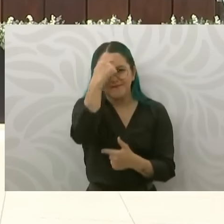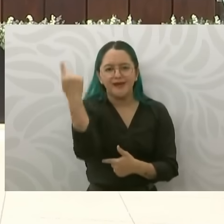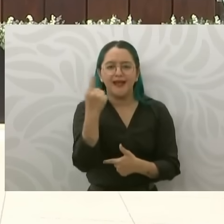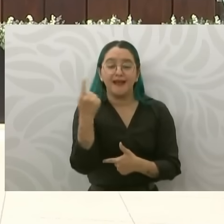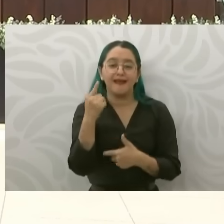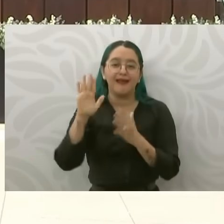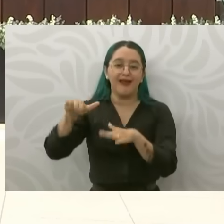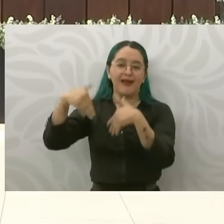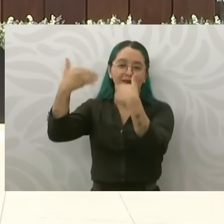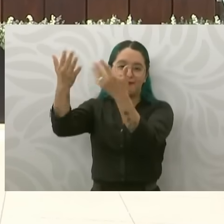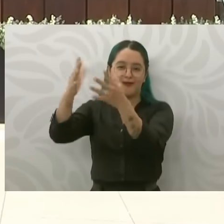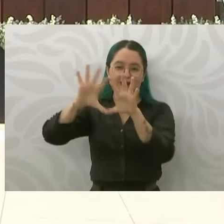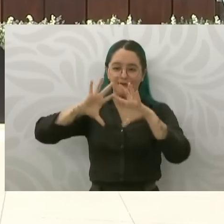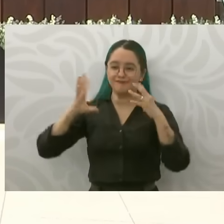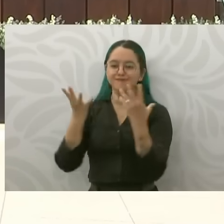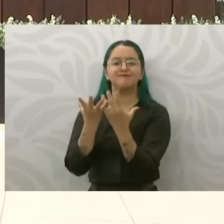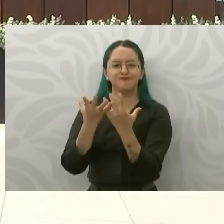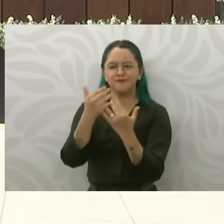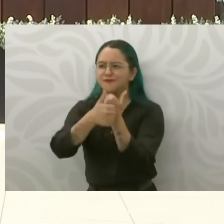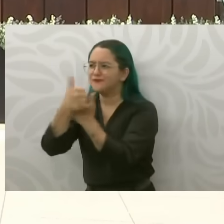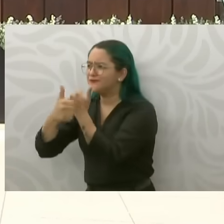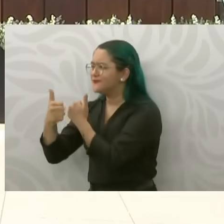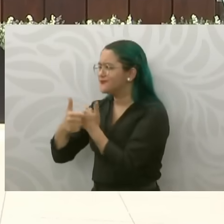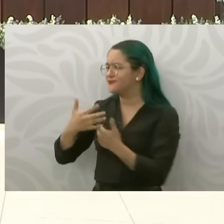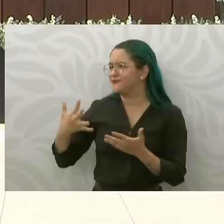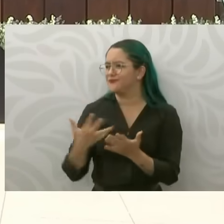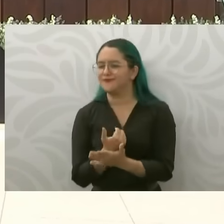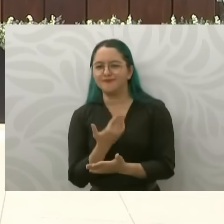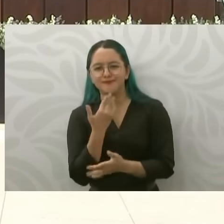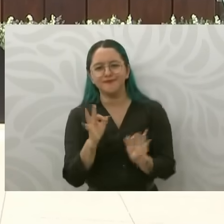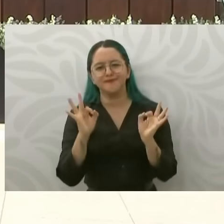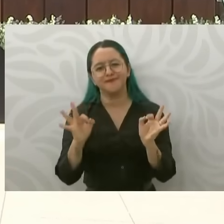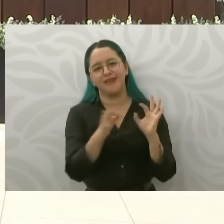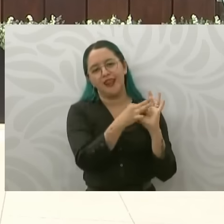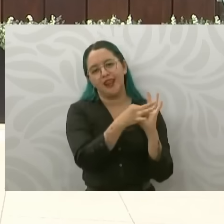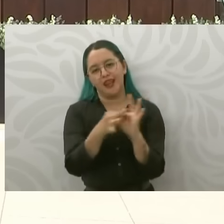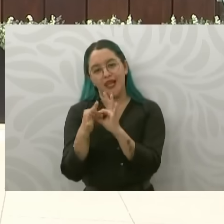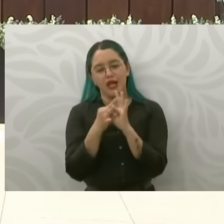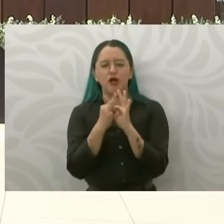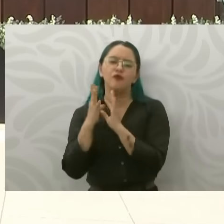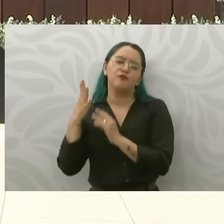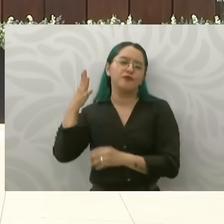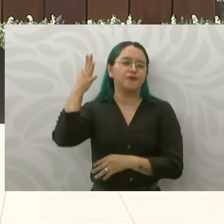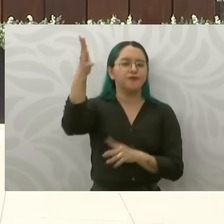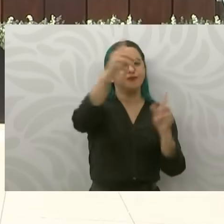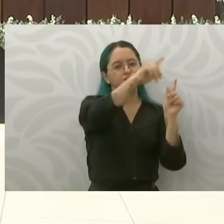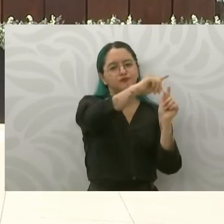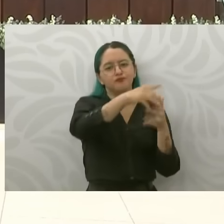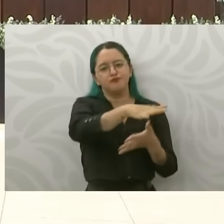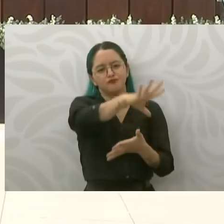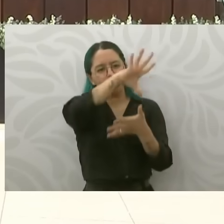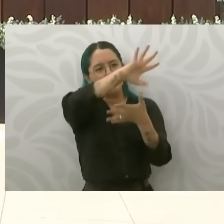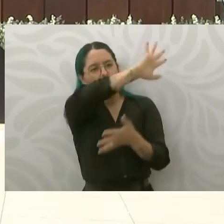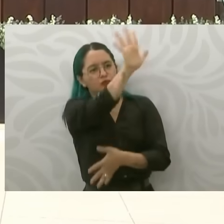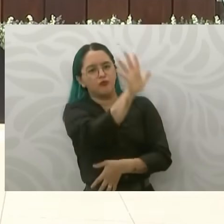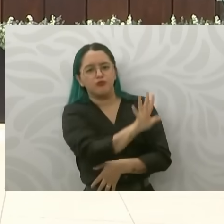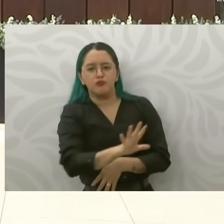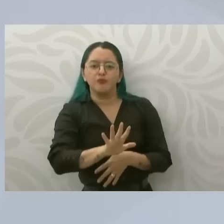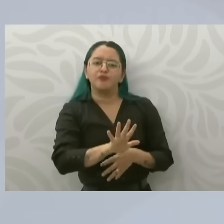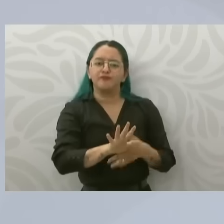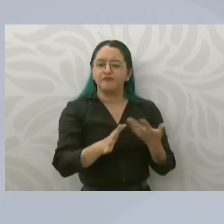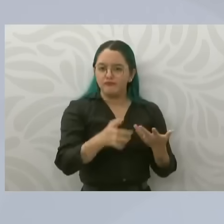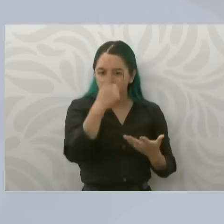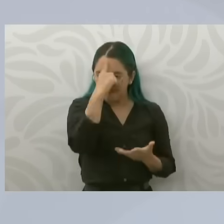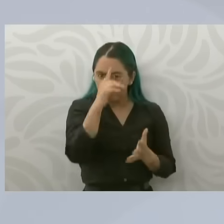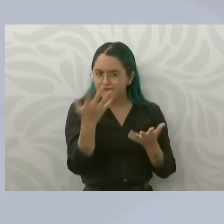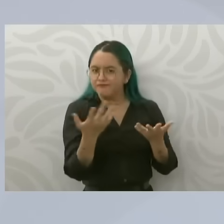el futuro avanzar hacia todo el continente siempre con respeto a la independencia y soberanía de los